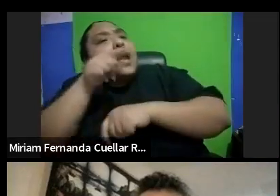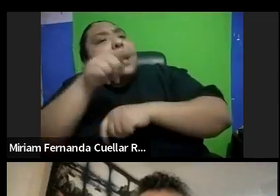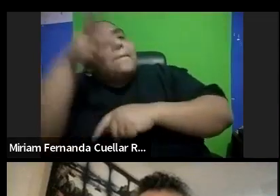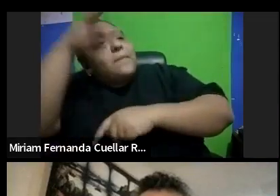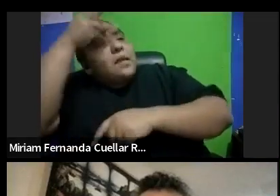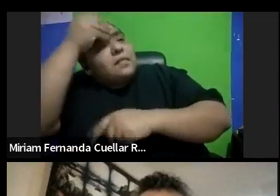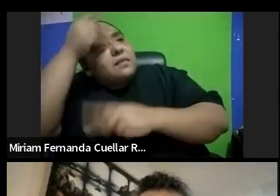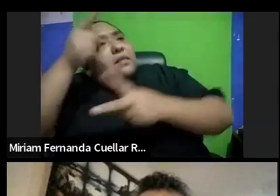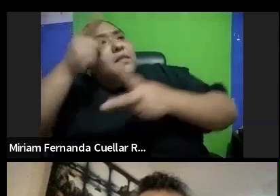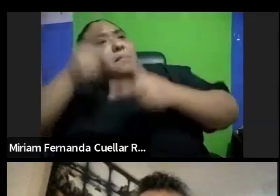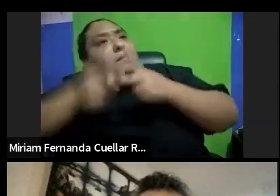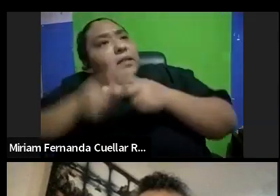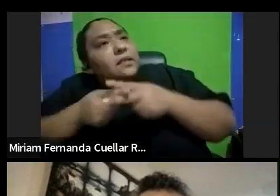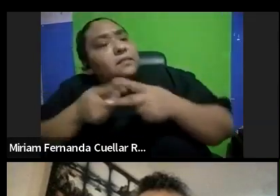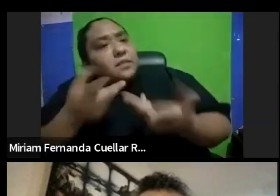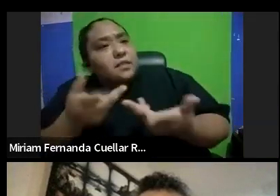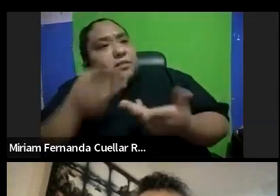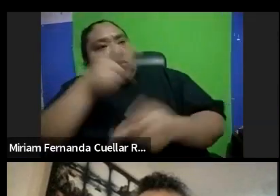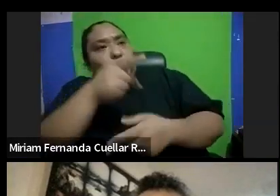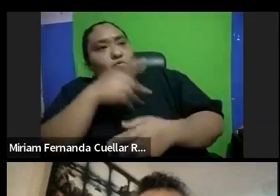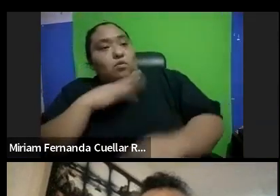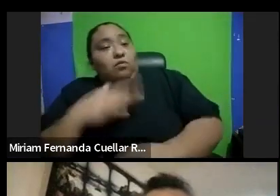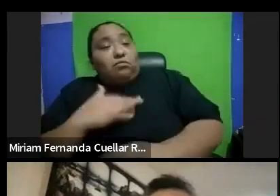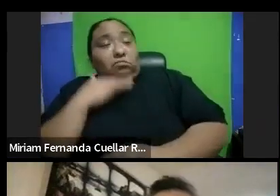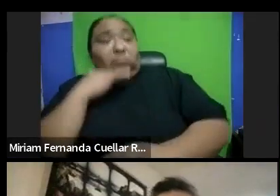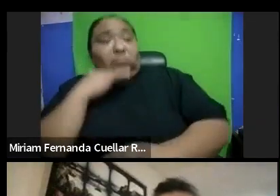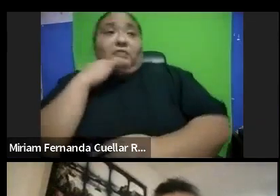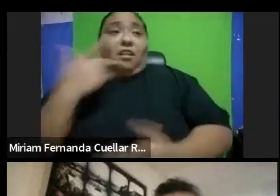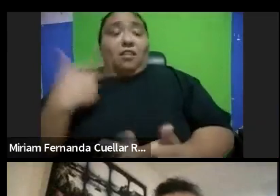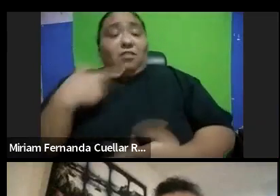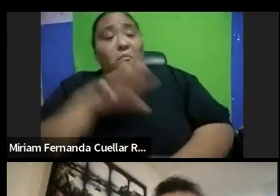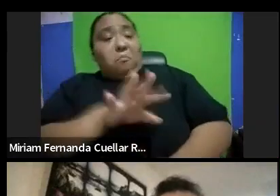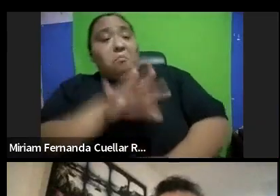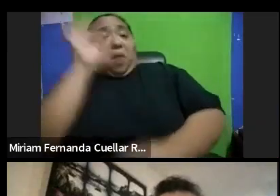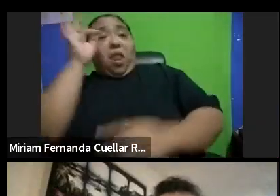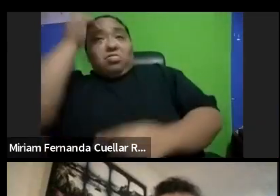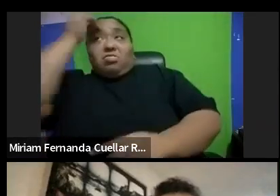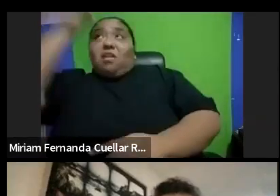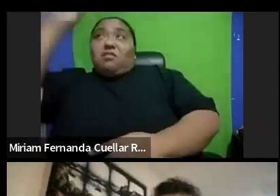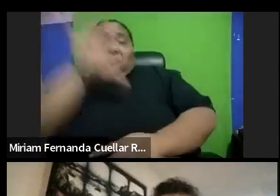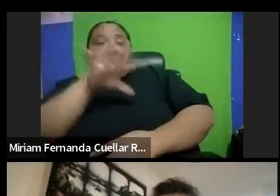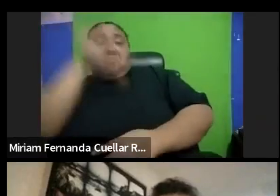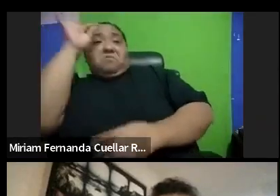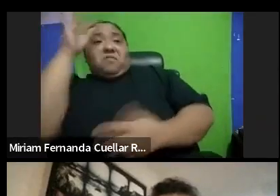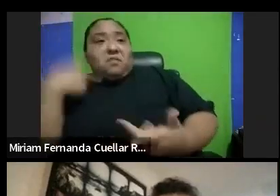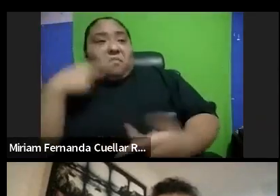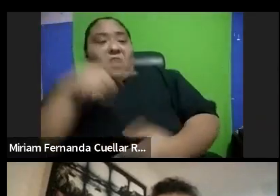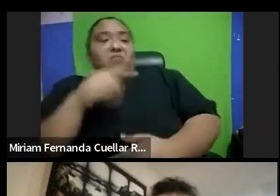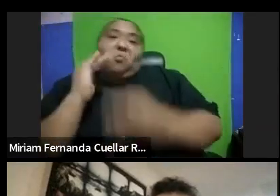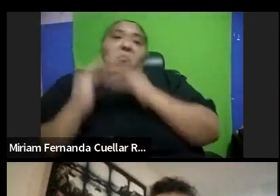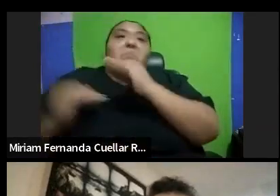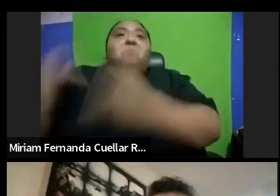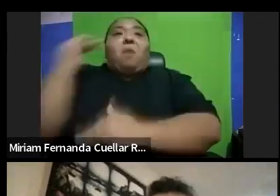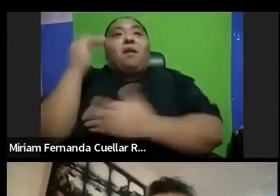que aprende que aprende más matemáticas a ste nivel de ste nivel de elegido de los nivel de elegido de los dioses el el superior y demás se le da